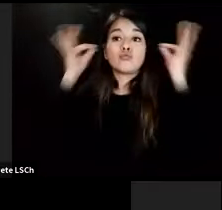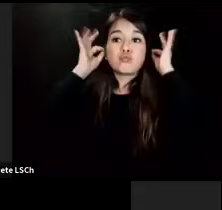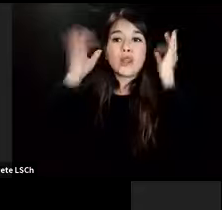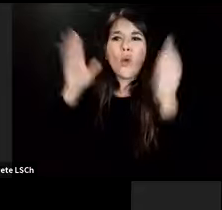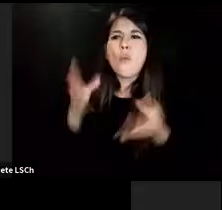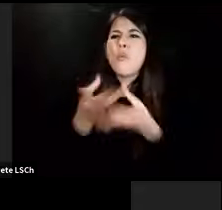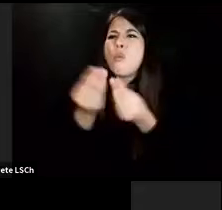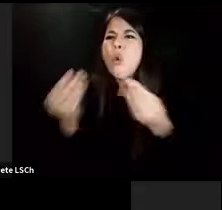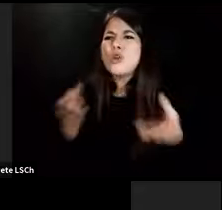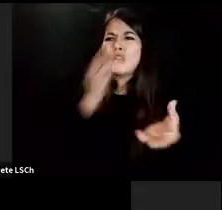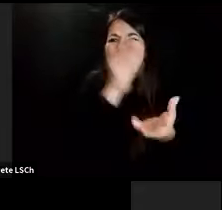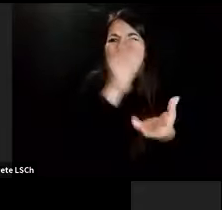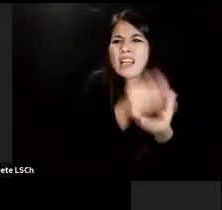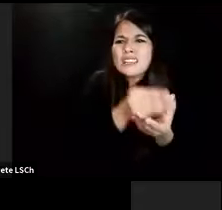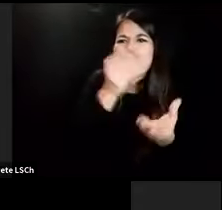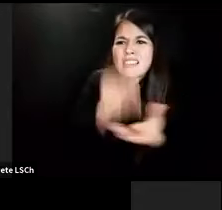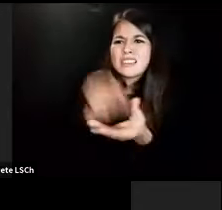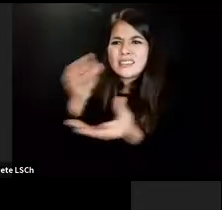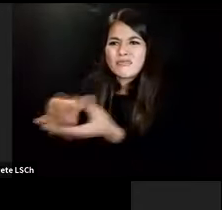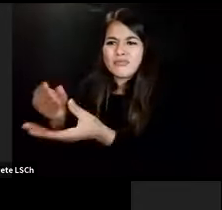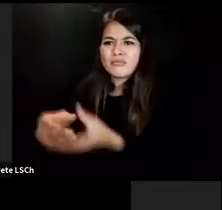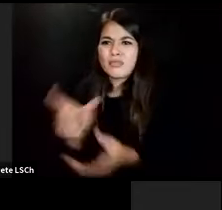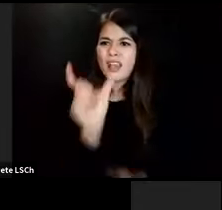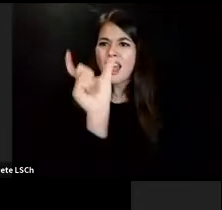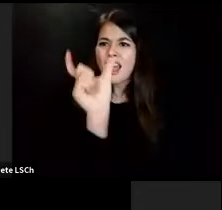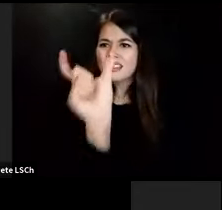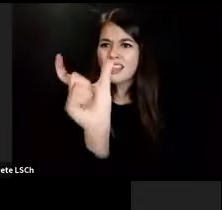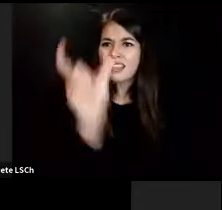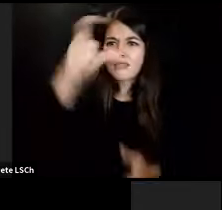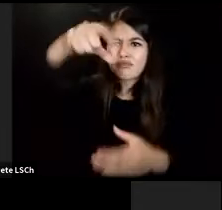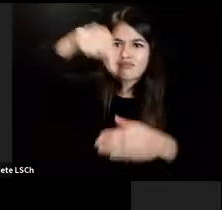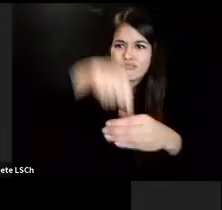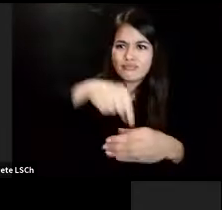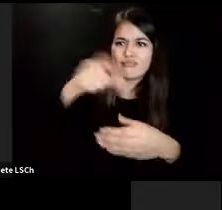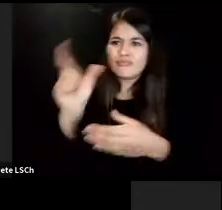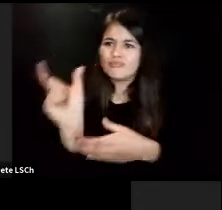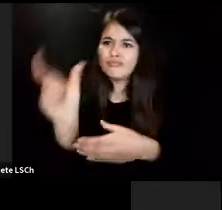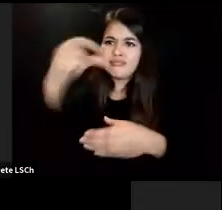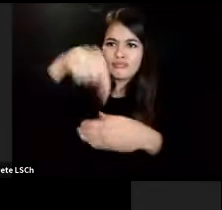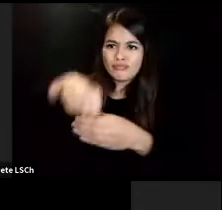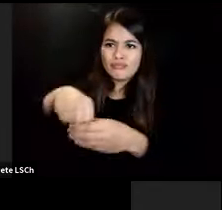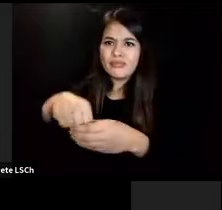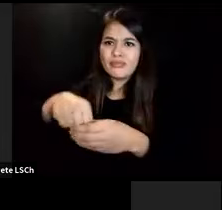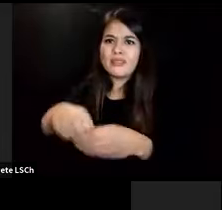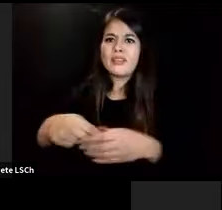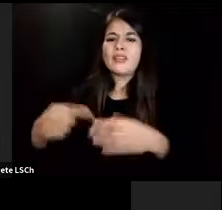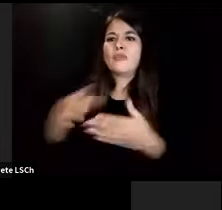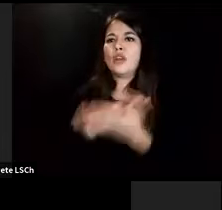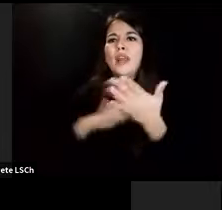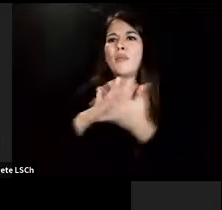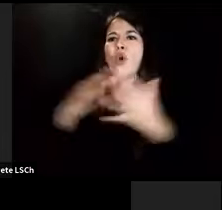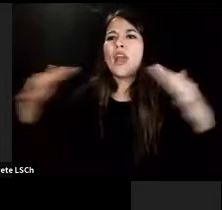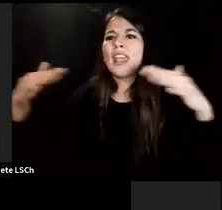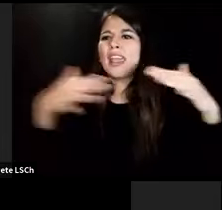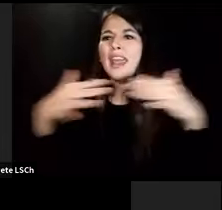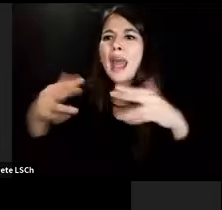para poder escuchar completamente, leer por ejemplo 'Guerra y Paz' o alguna otra gran novela.